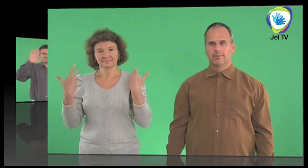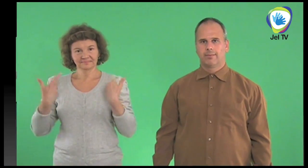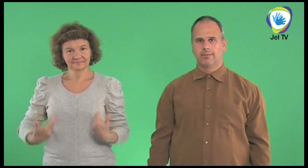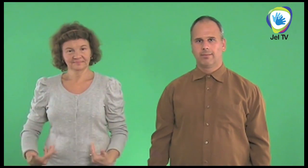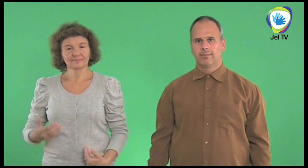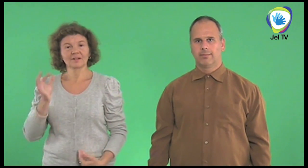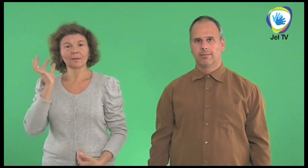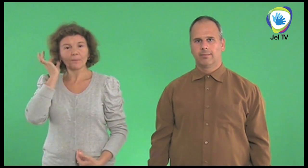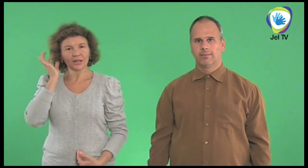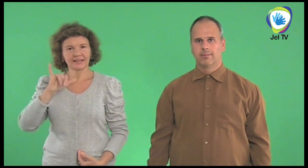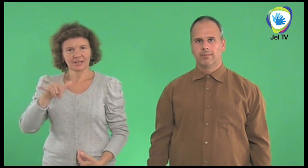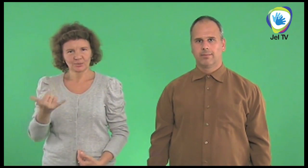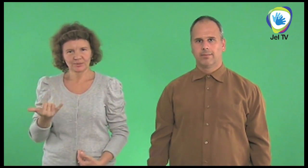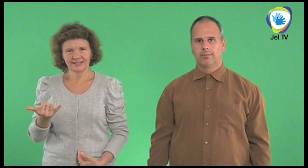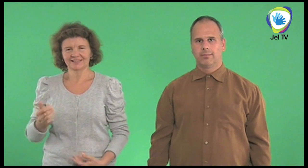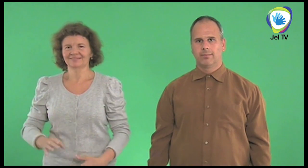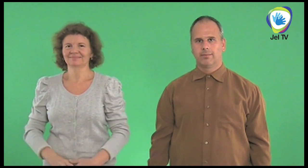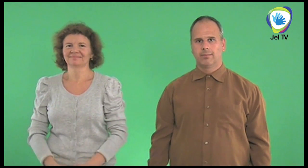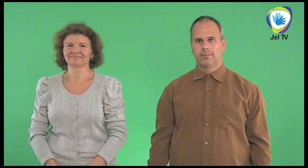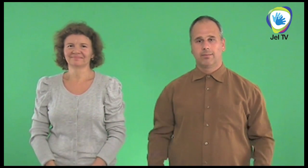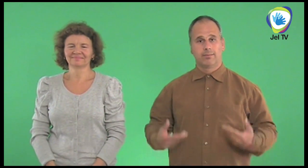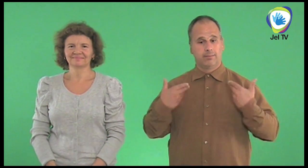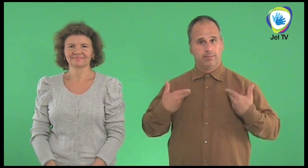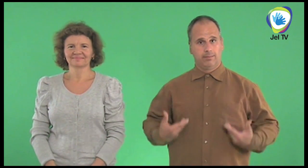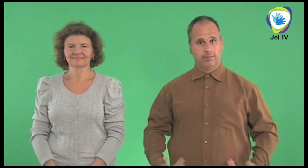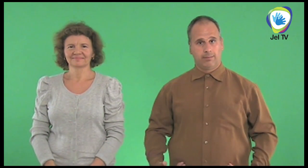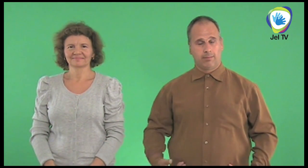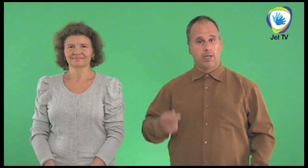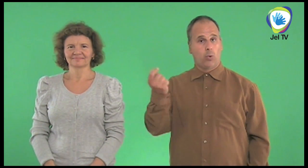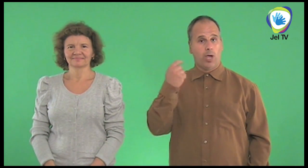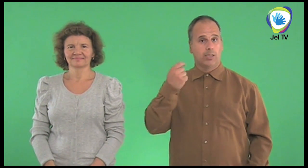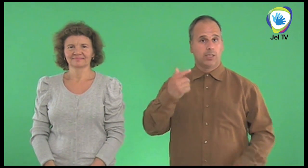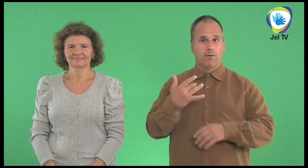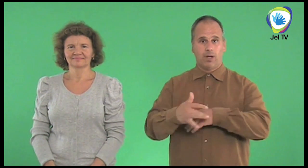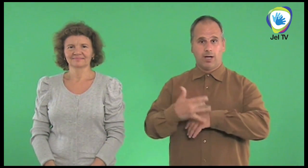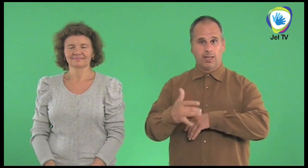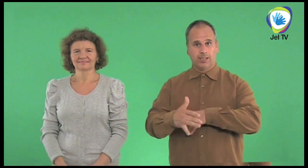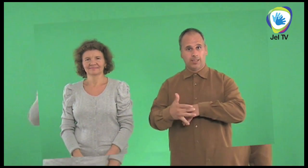Mongyi Judit Juhász Ferenc